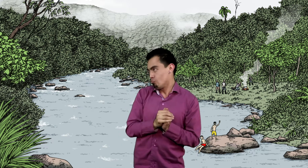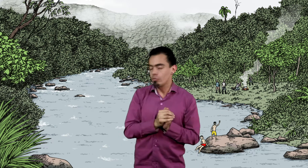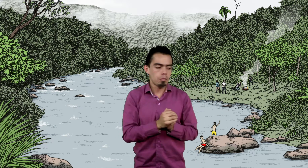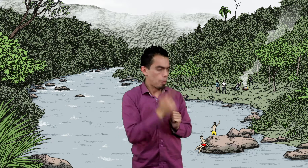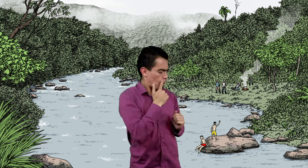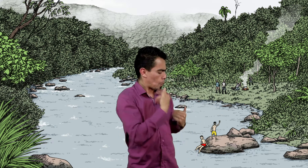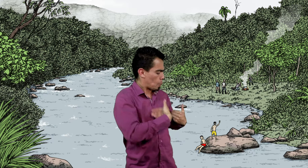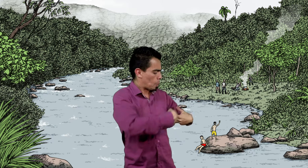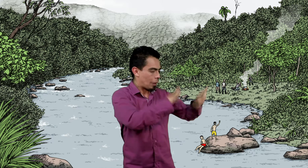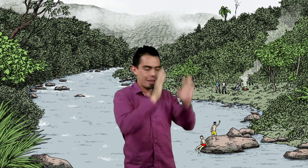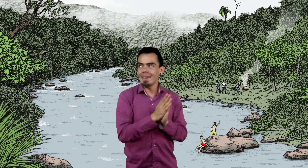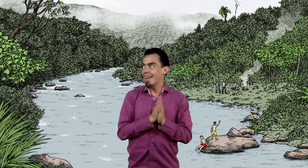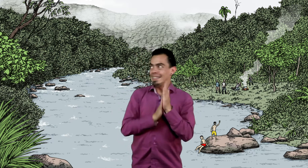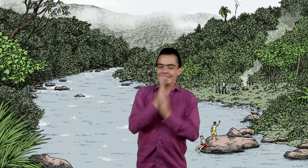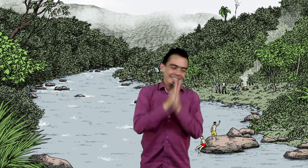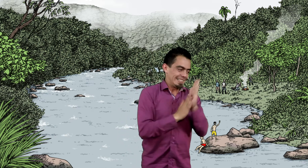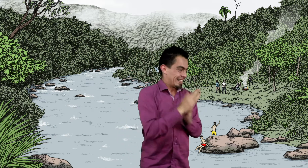y papá nos dio permiso de ir.